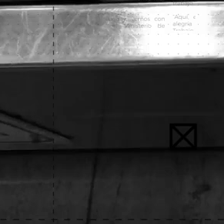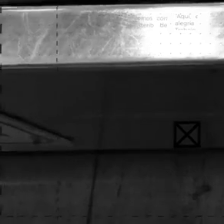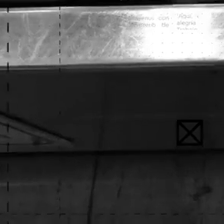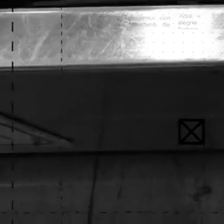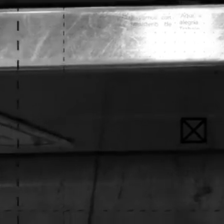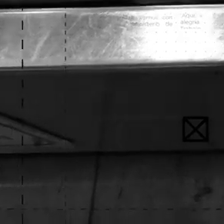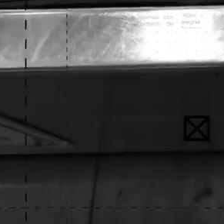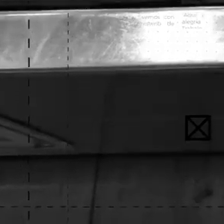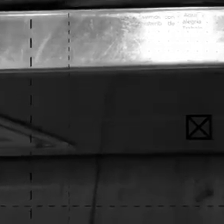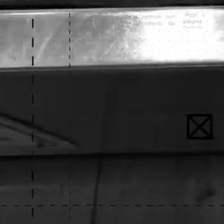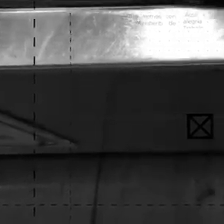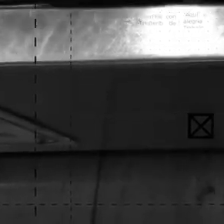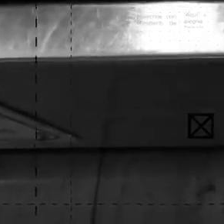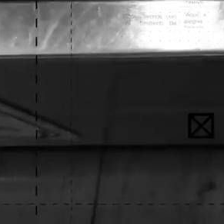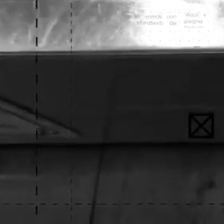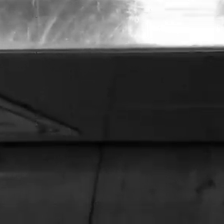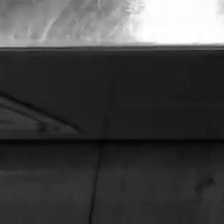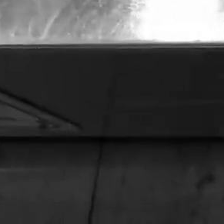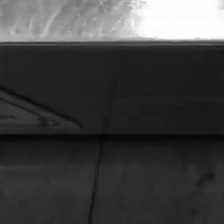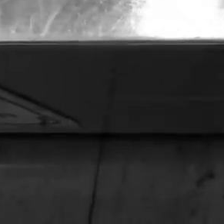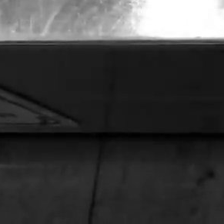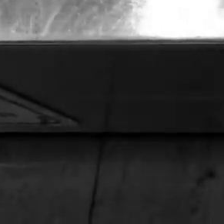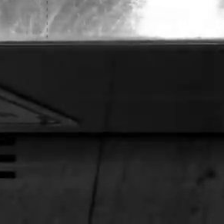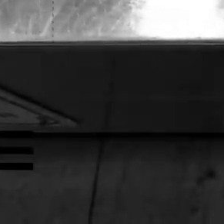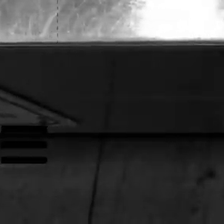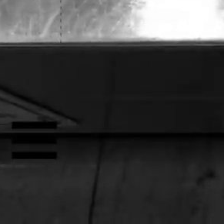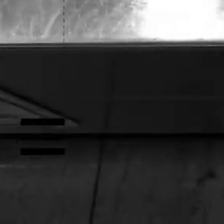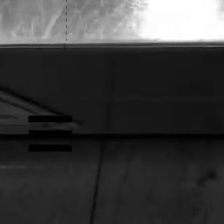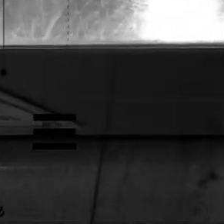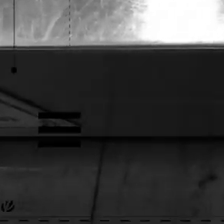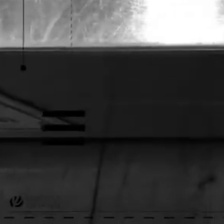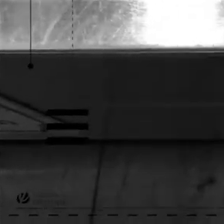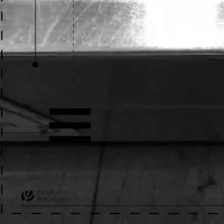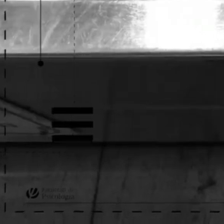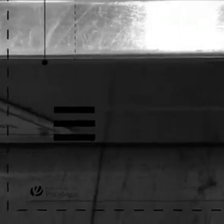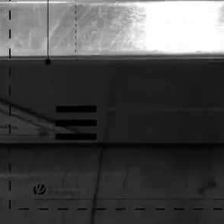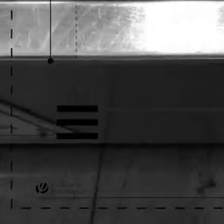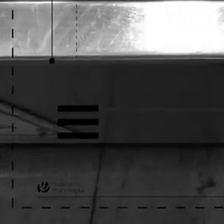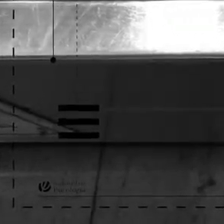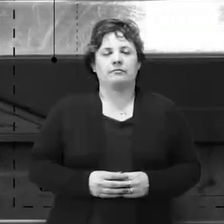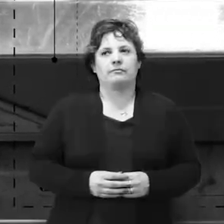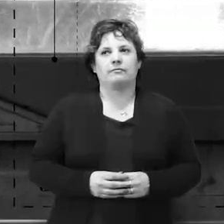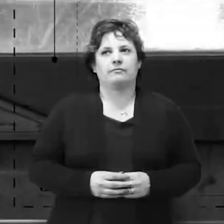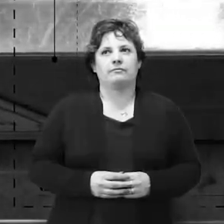Música